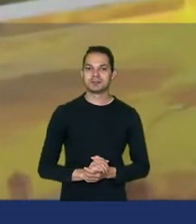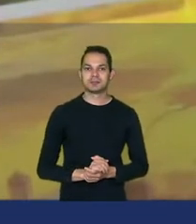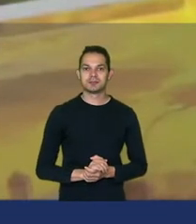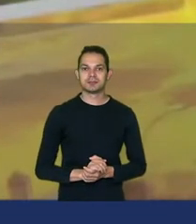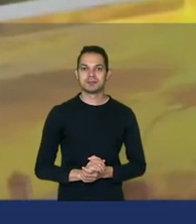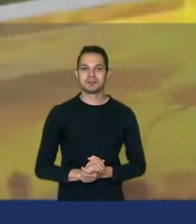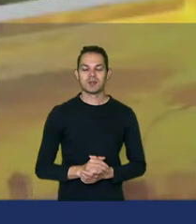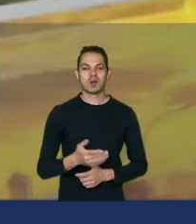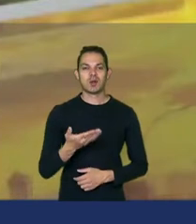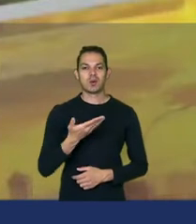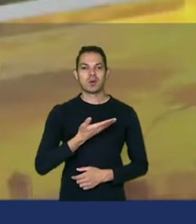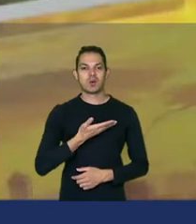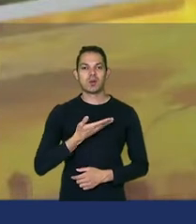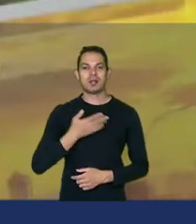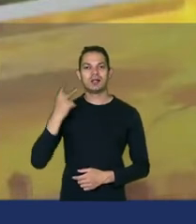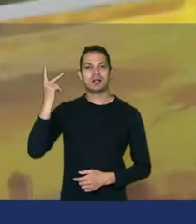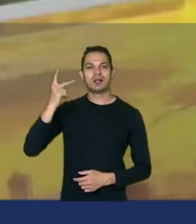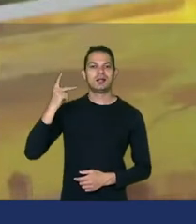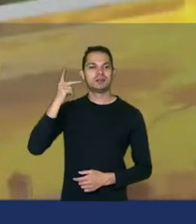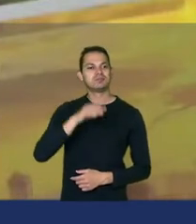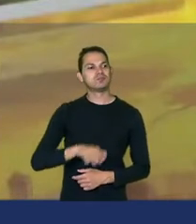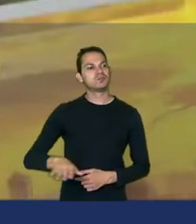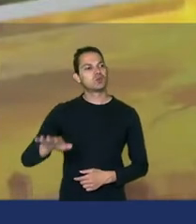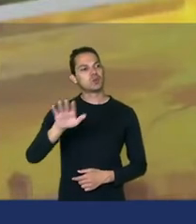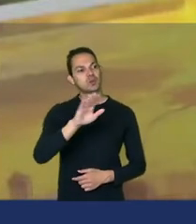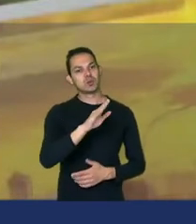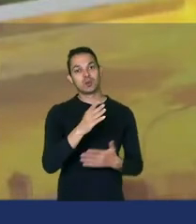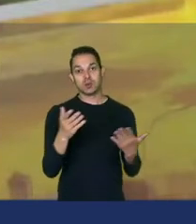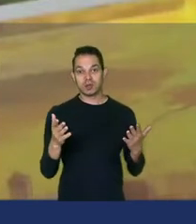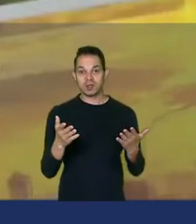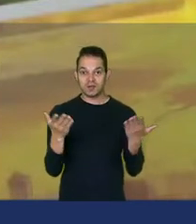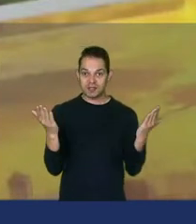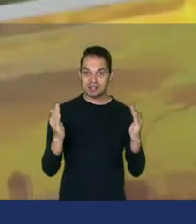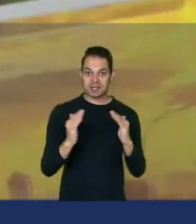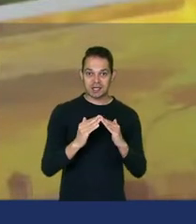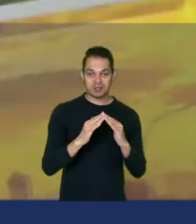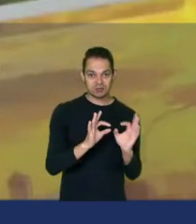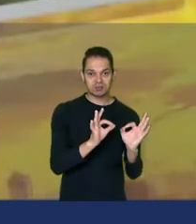PRESIDENTE PRESIDENTE, COLEGAS PARLAMENTARES PARLAMENTARES, TELESPECTADORES DA TV CÂMARA.